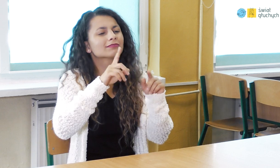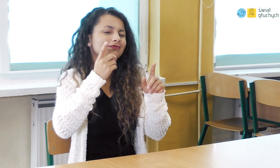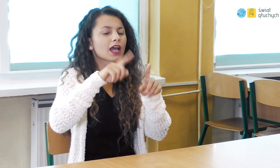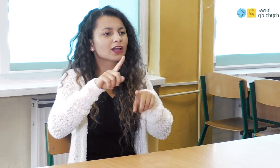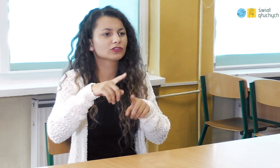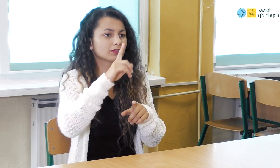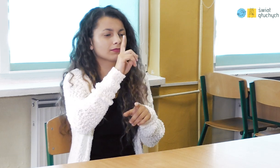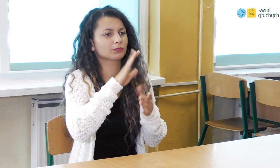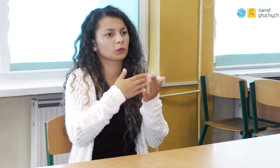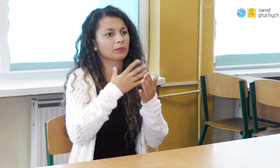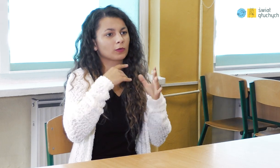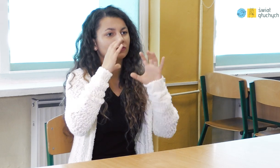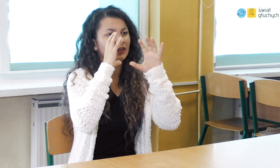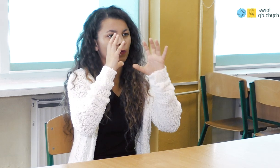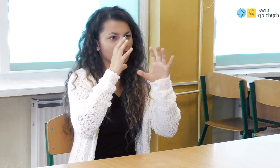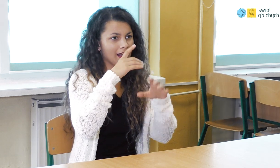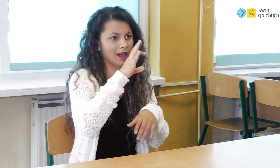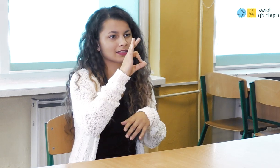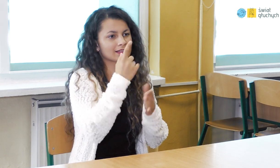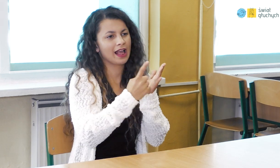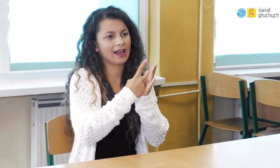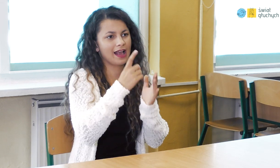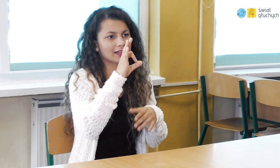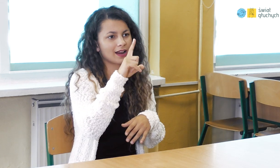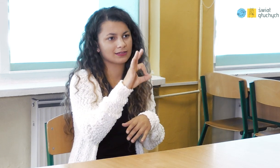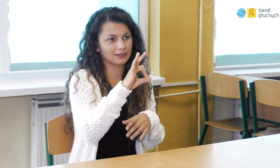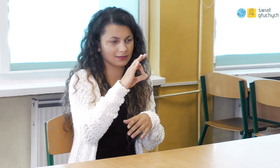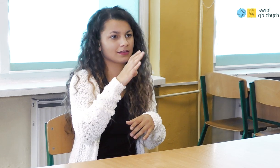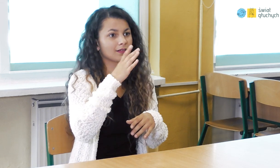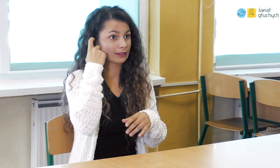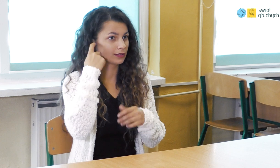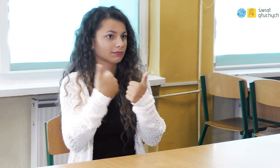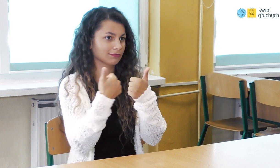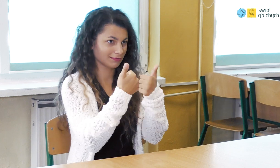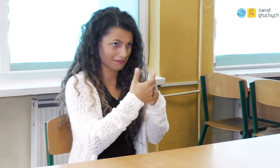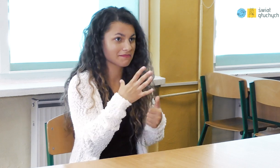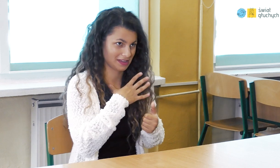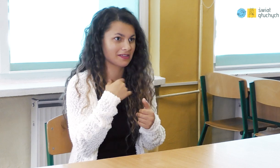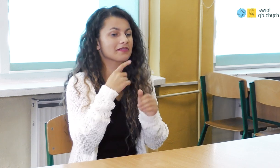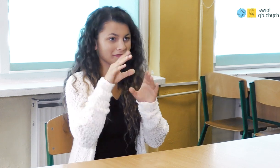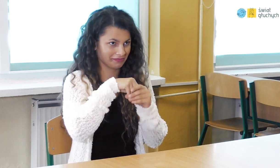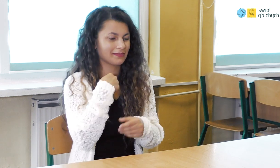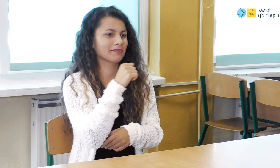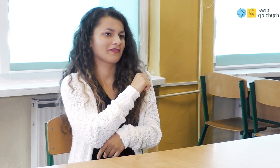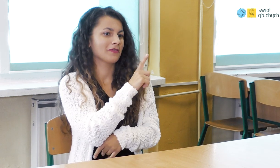Np. mieliśmy na SLS-ach z siatkówki mecze ze słyszącymi.